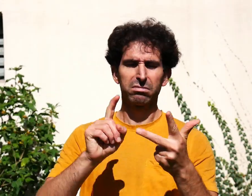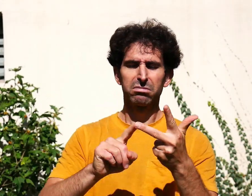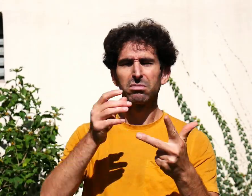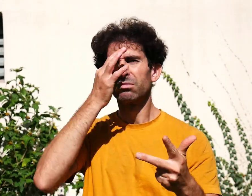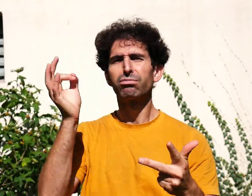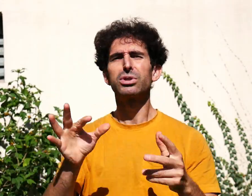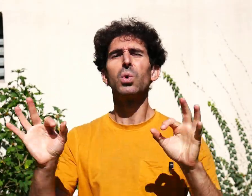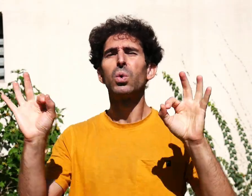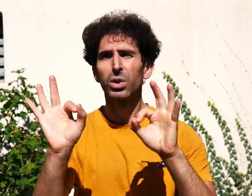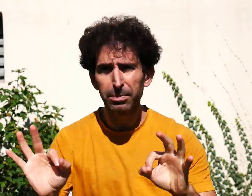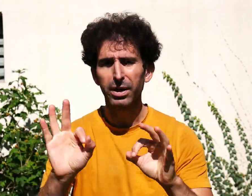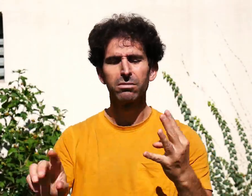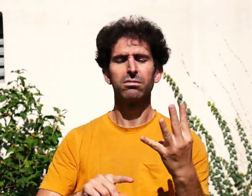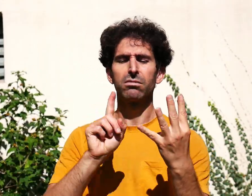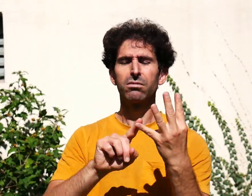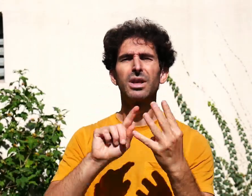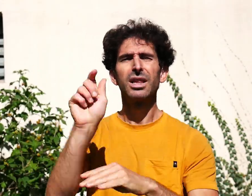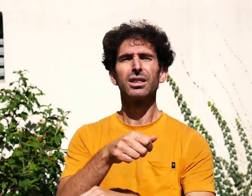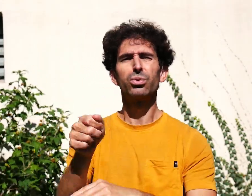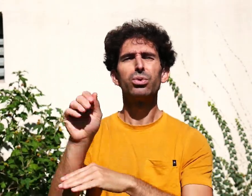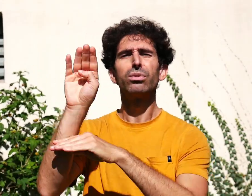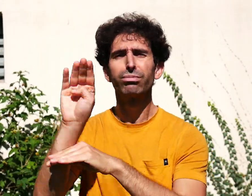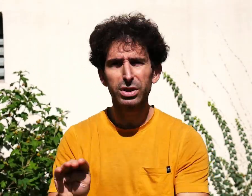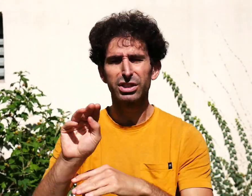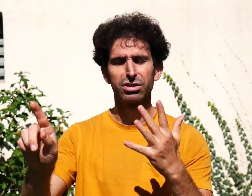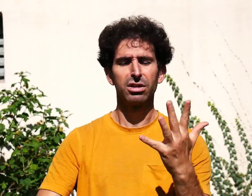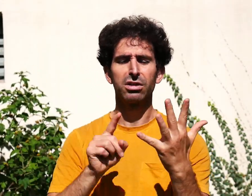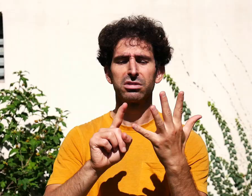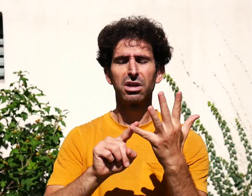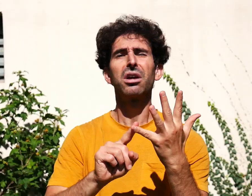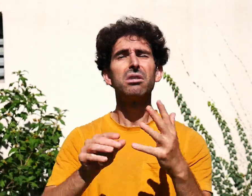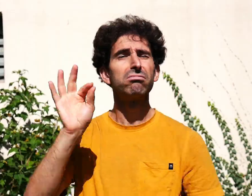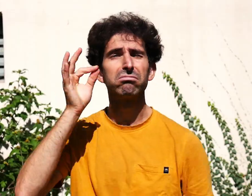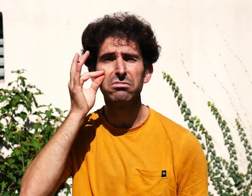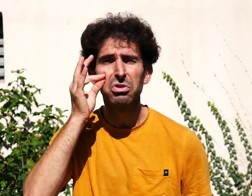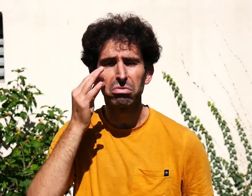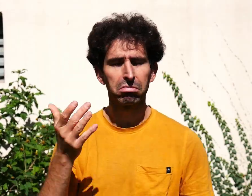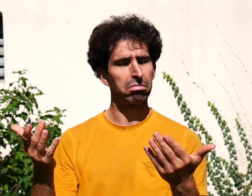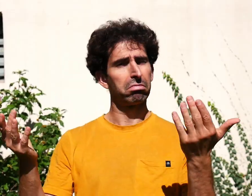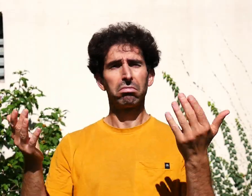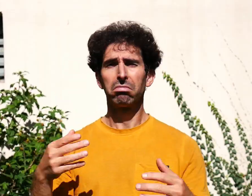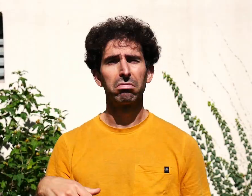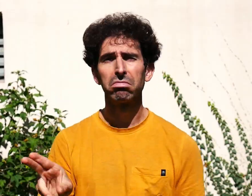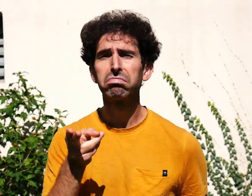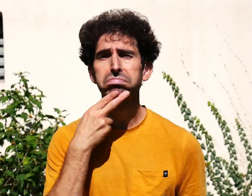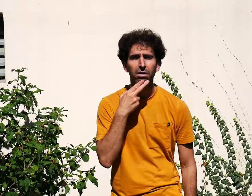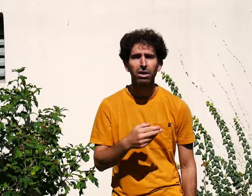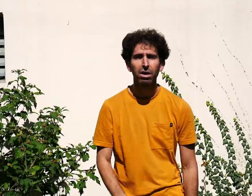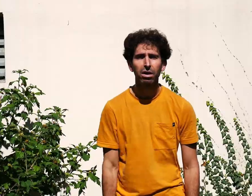n'a pas de poison, protège la nature, est mignon. Il est parfait !